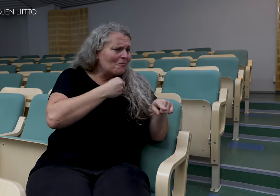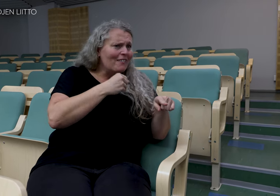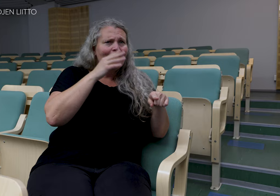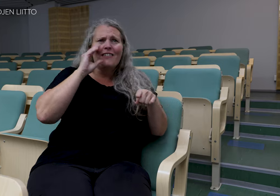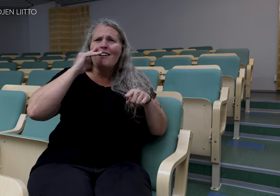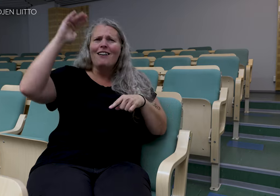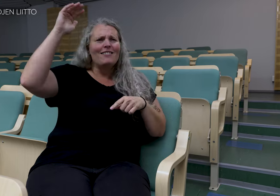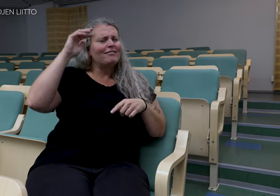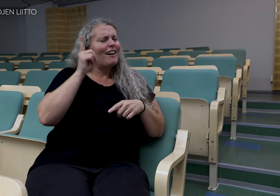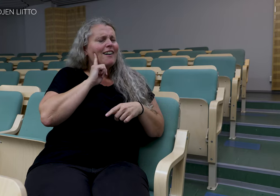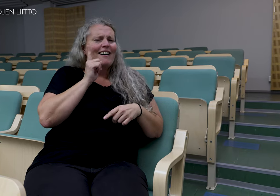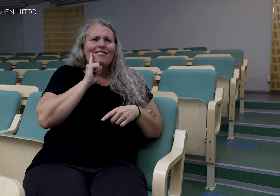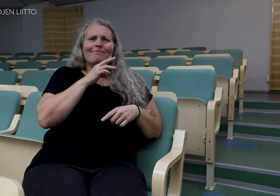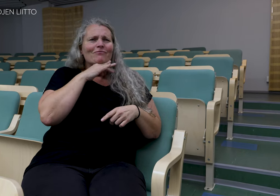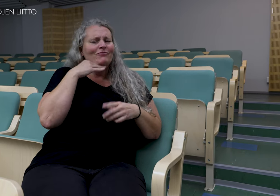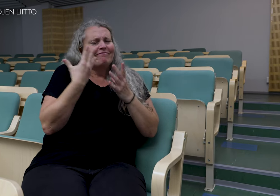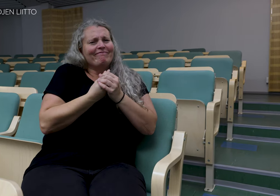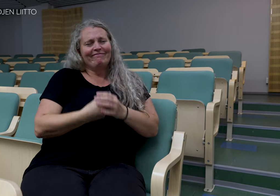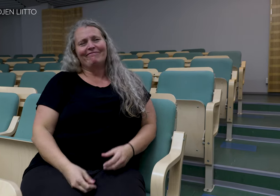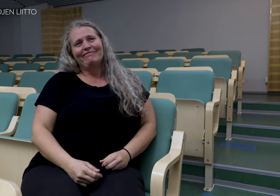ja on aina mukavaa päästä tapaamaan.